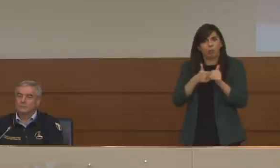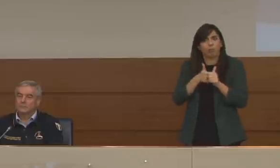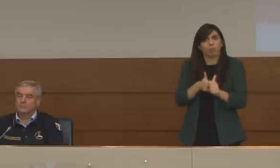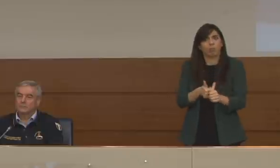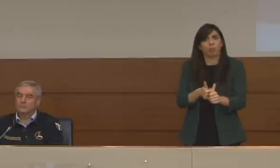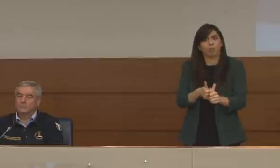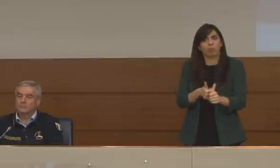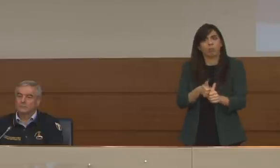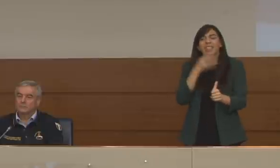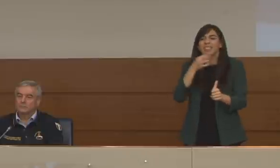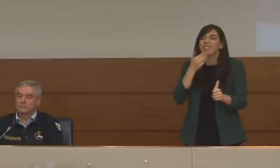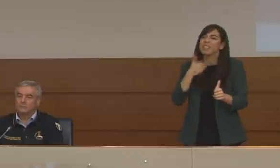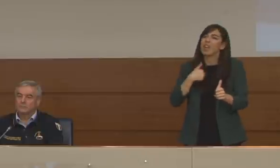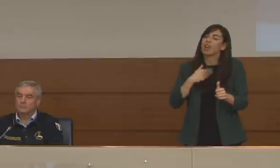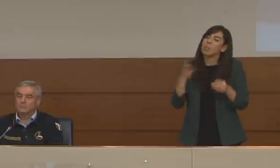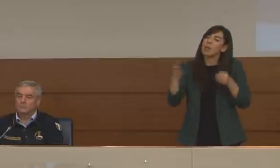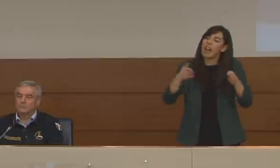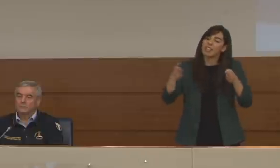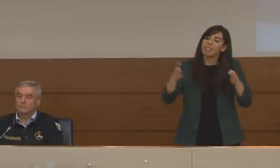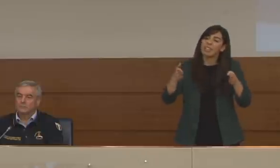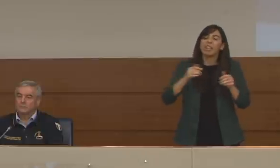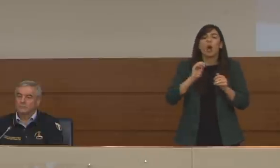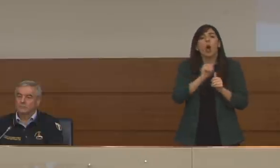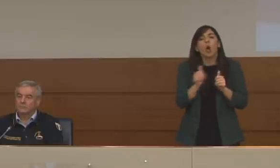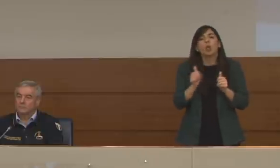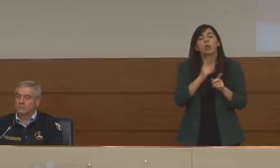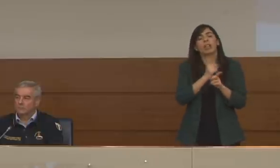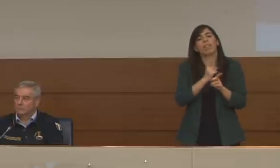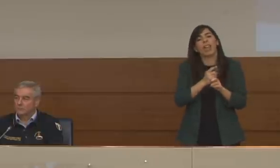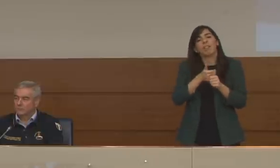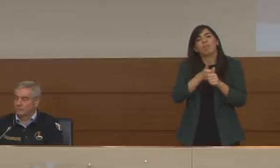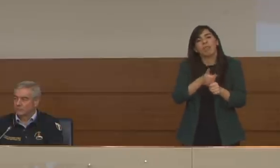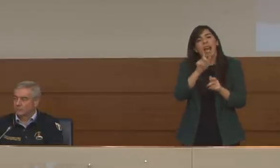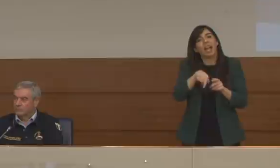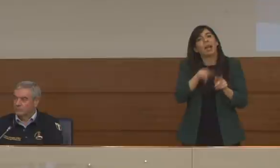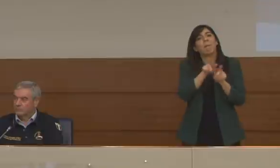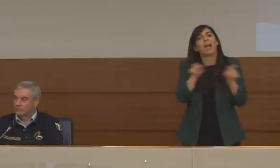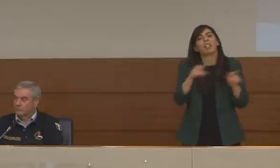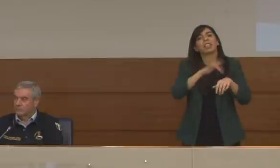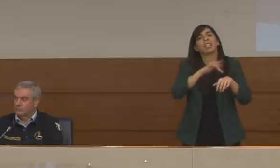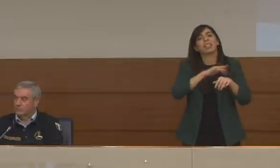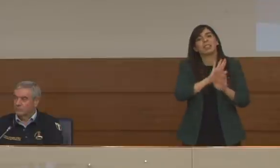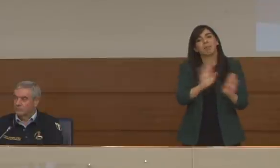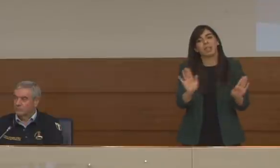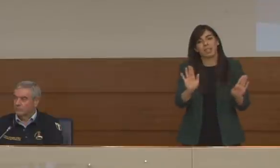anche seguire la sensibilità delle persone. Io prevedo che la sensibilità delle persone anche all'uso delle mascherine